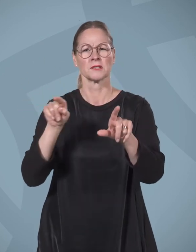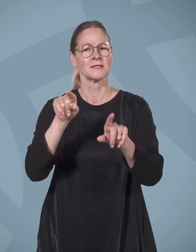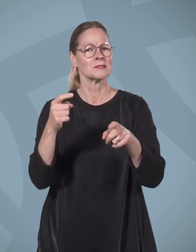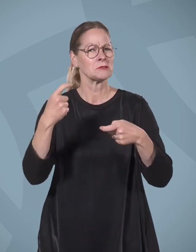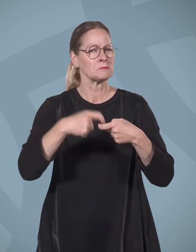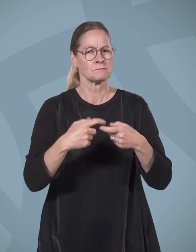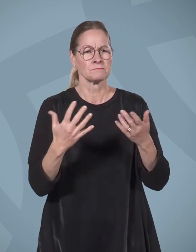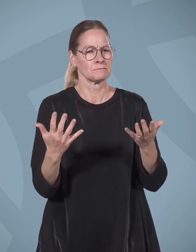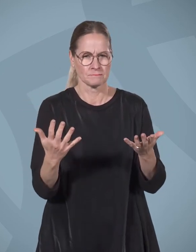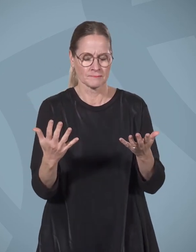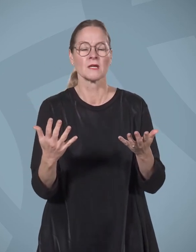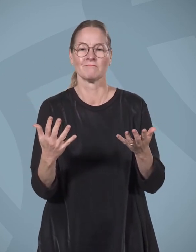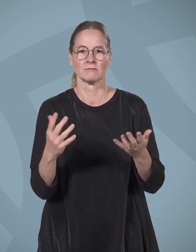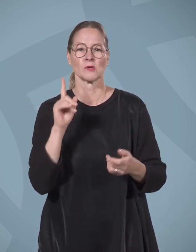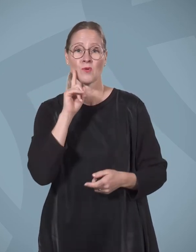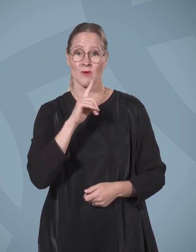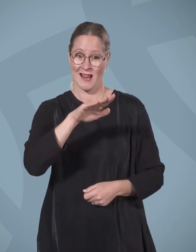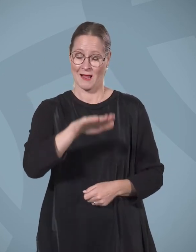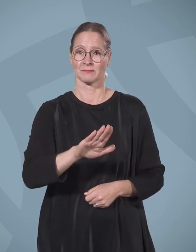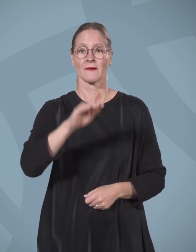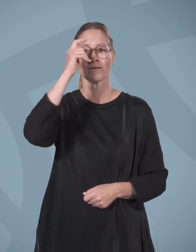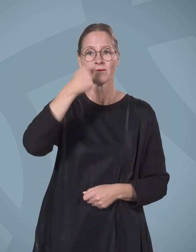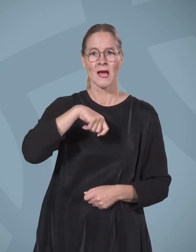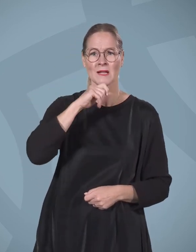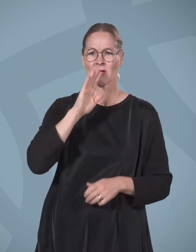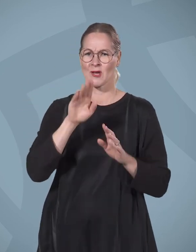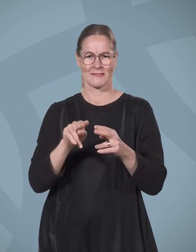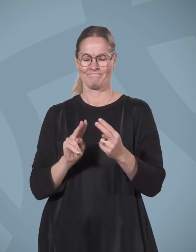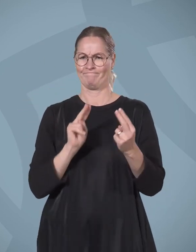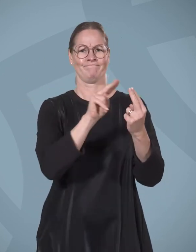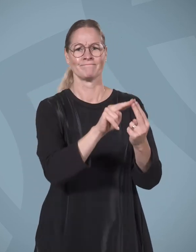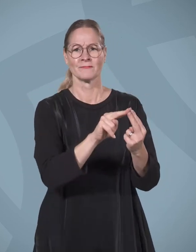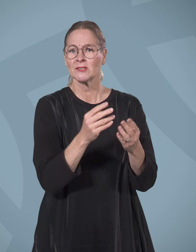liittyen kuuron lapsen vanhemman yhteydenottoon -